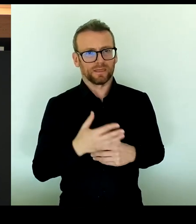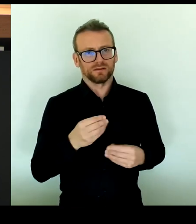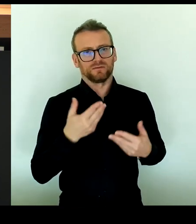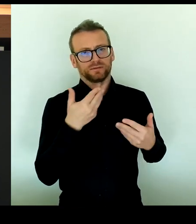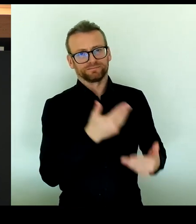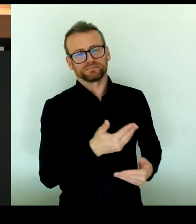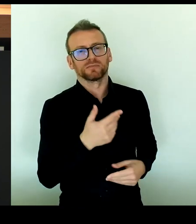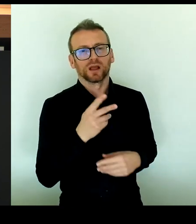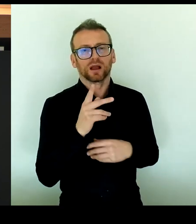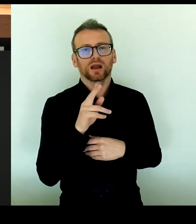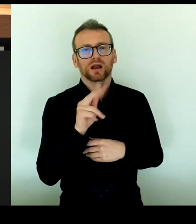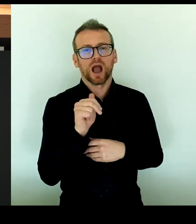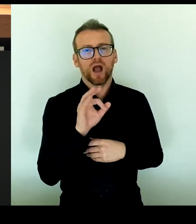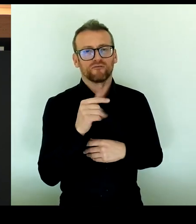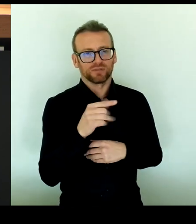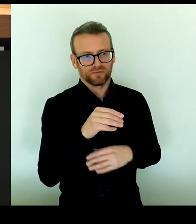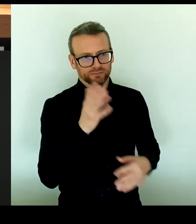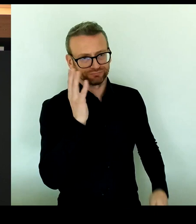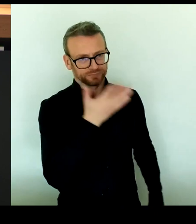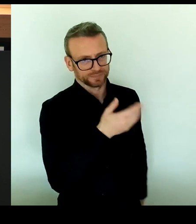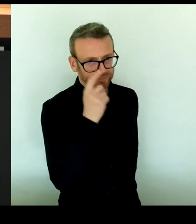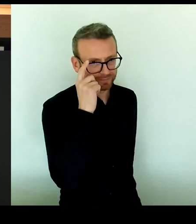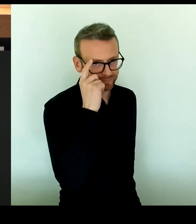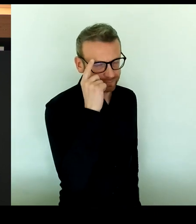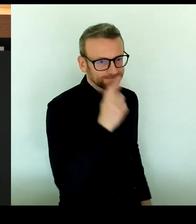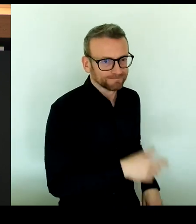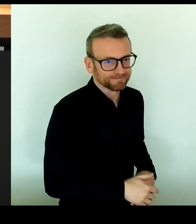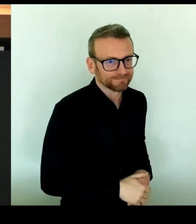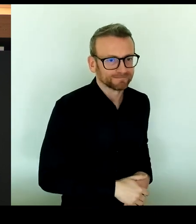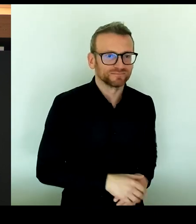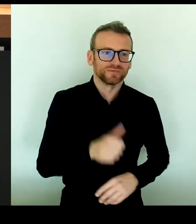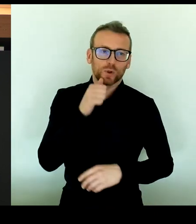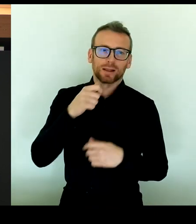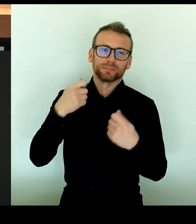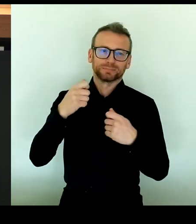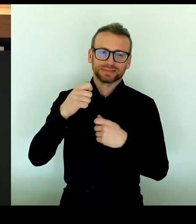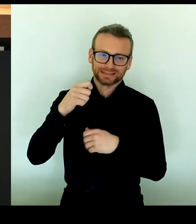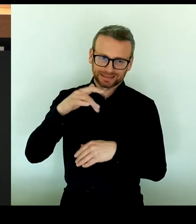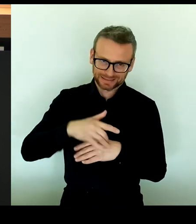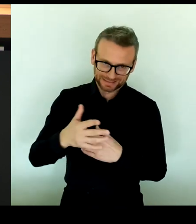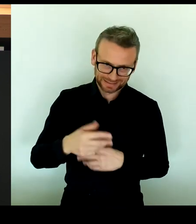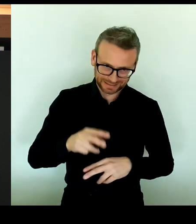autofrei sein sollen. Es wird geplant, ohne sich die Situation vor Ort genau anzuschauen.